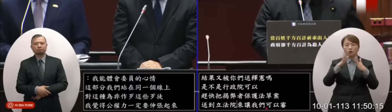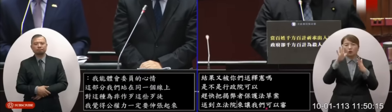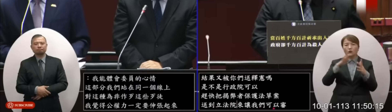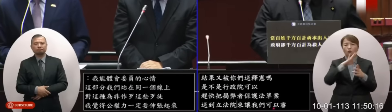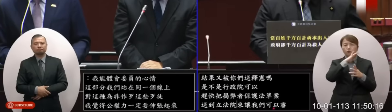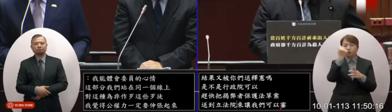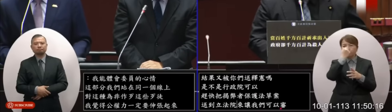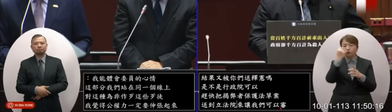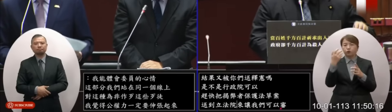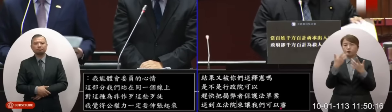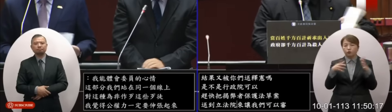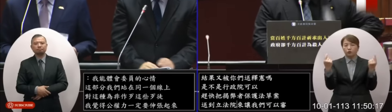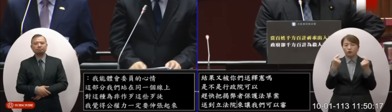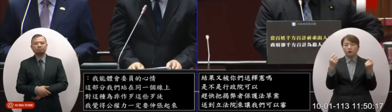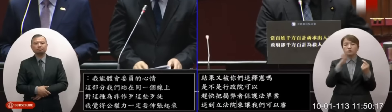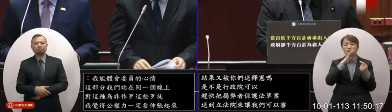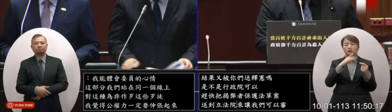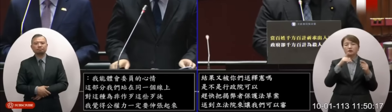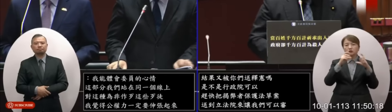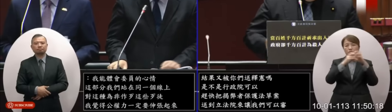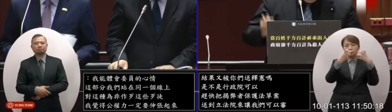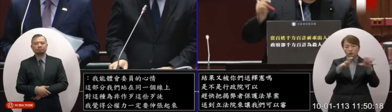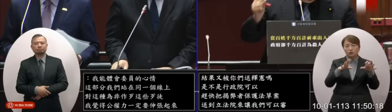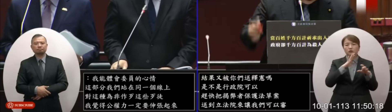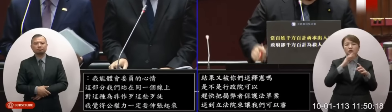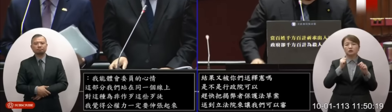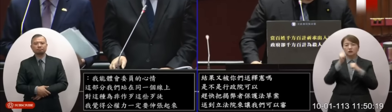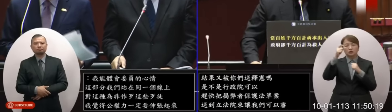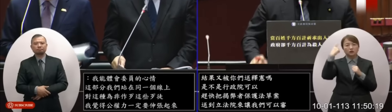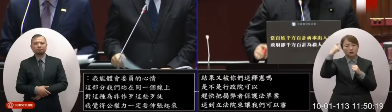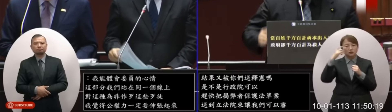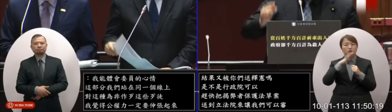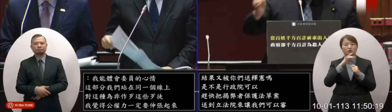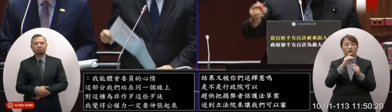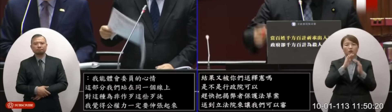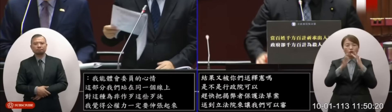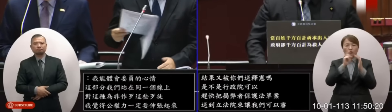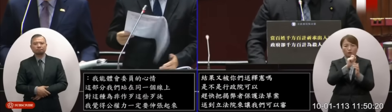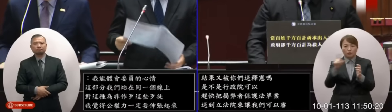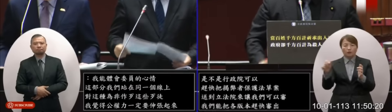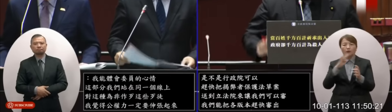包括之前的雞蛋超思的問題 武器採購的問題 疫苗採購的問題